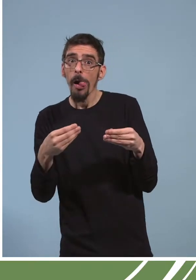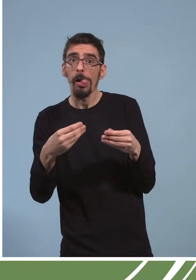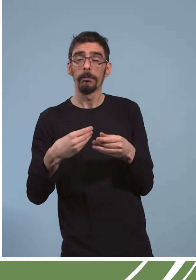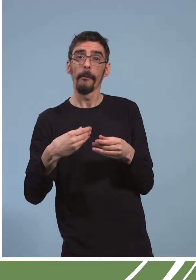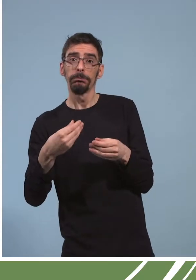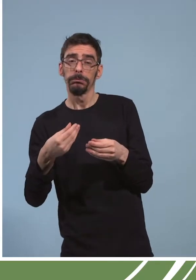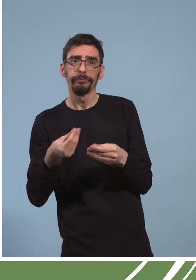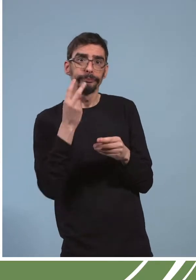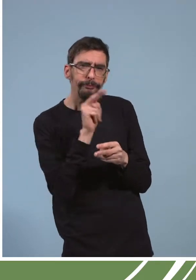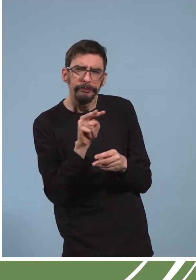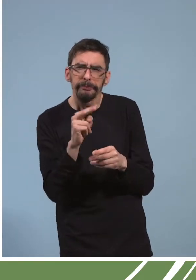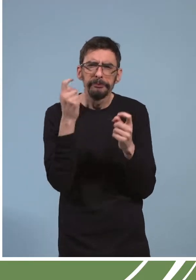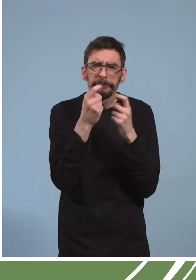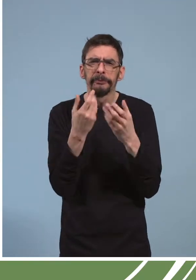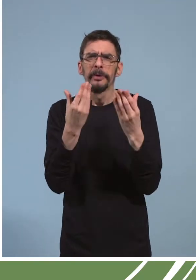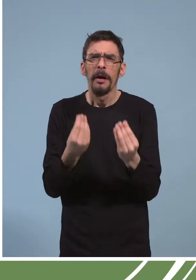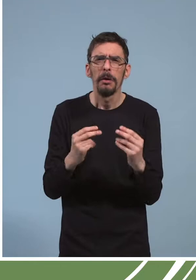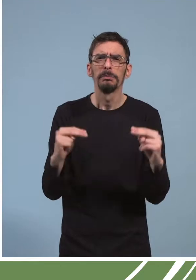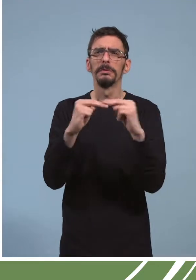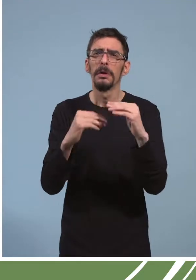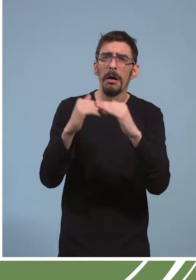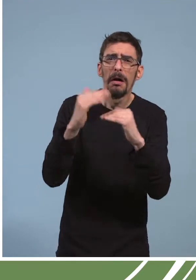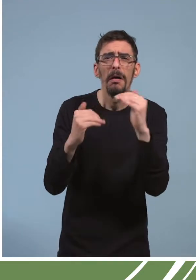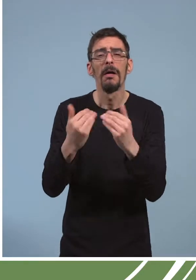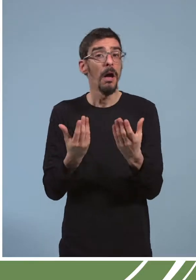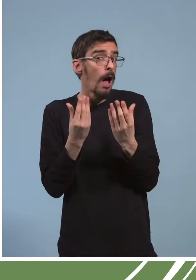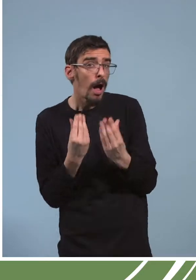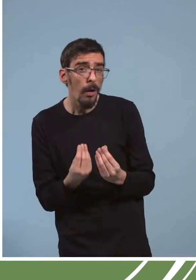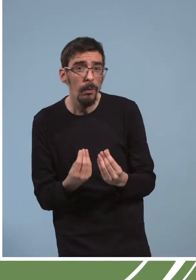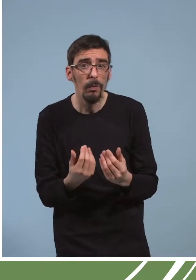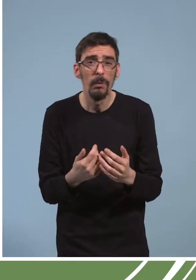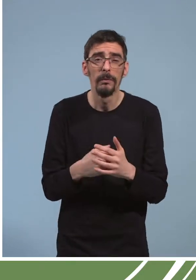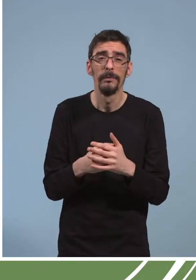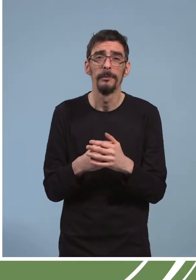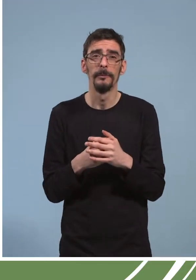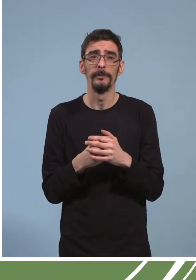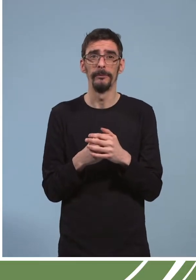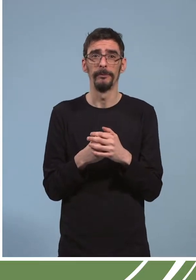Getrennt voneinander müssen sie darüber nachdenken, wie sie ihren Teil der Brücke mit den Materialien, die sie haben, bauen wollen.